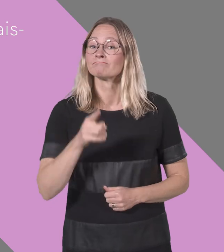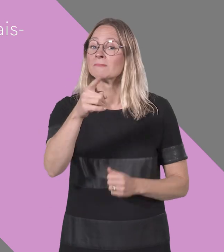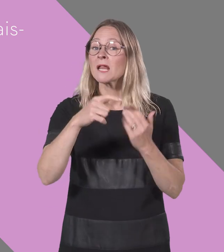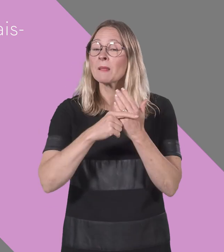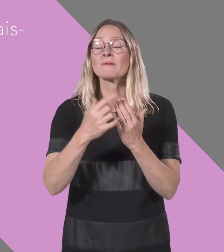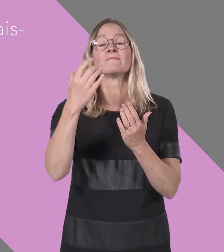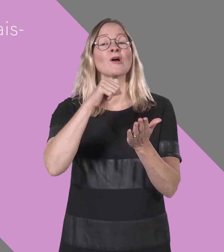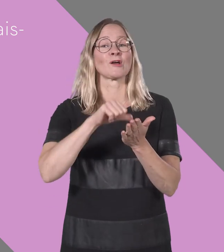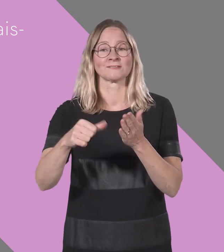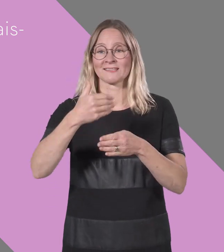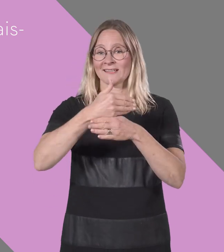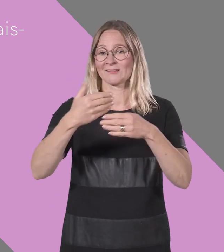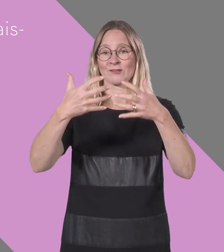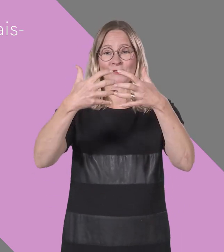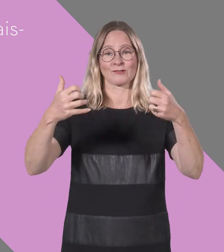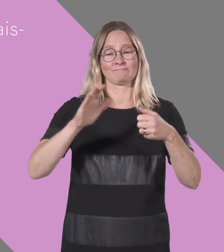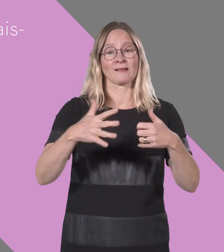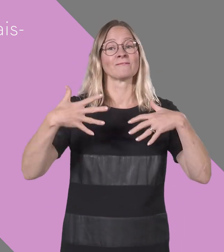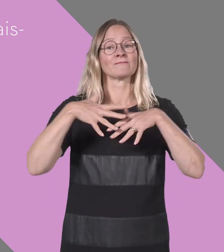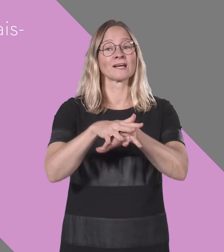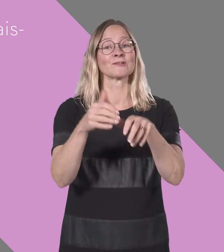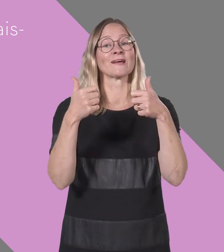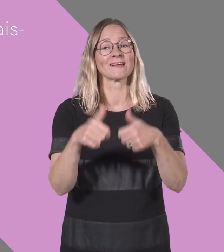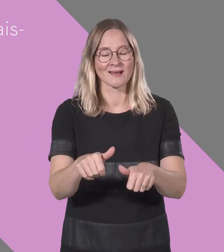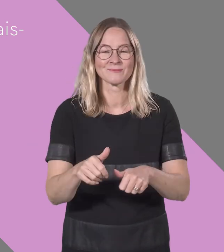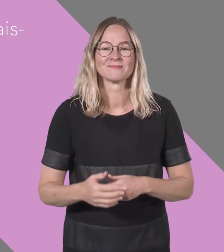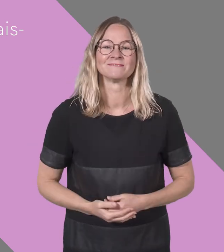Lippusi voit ostaa Teatteri Totin verkkokaupasta.